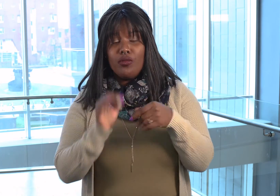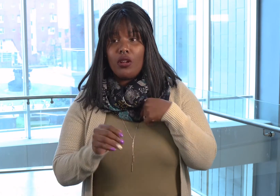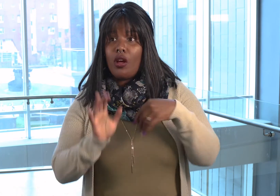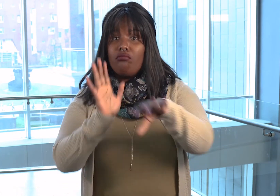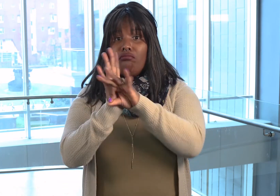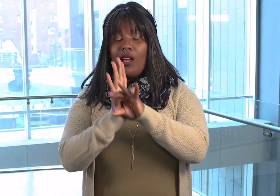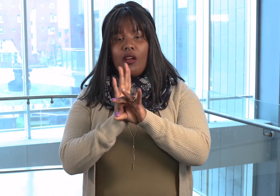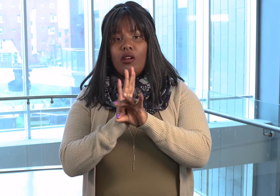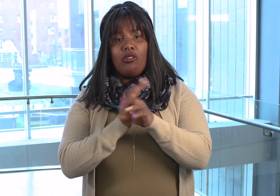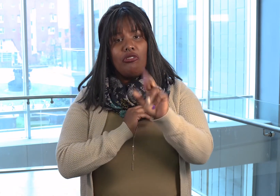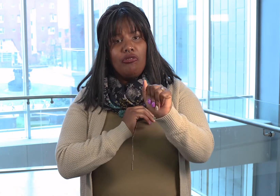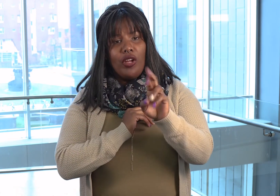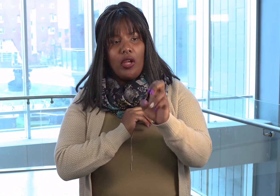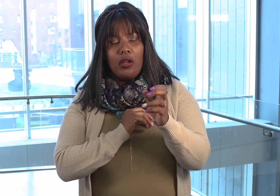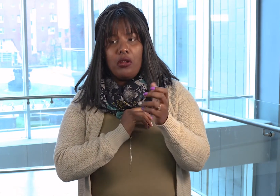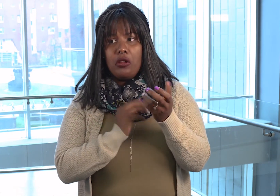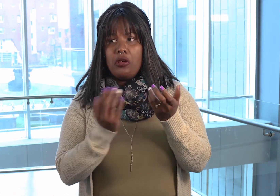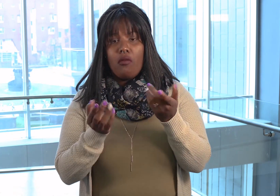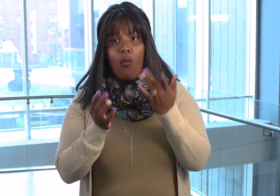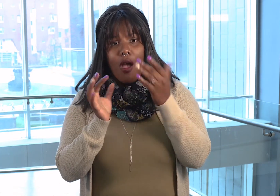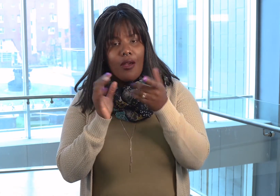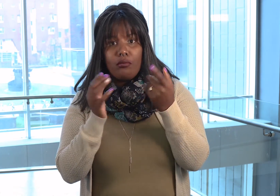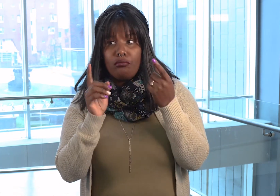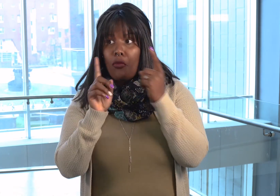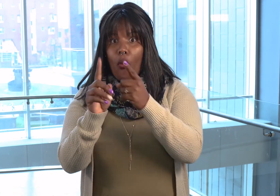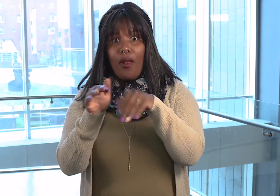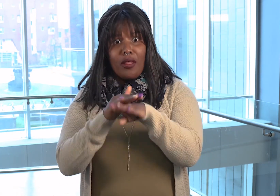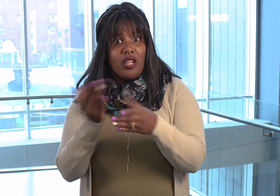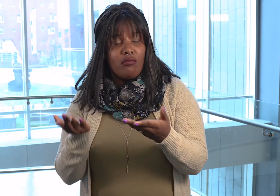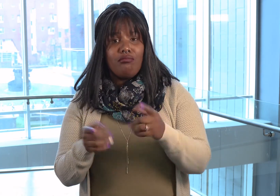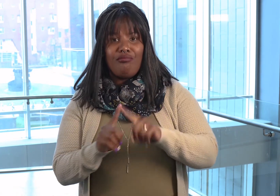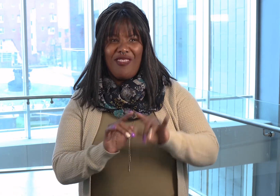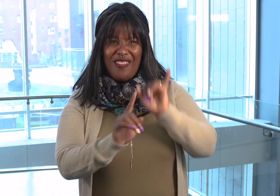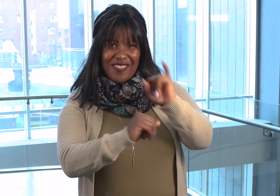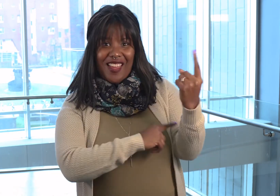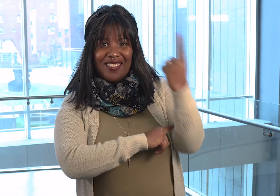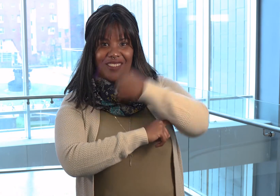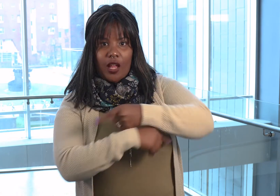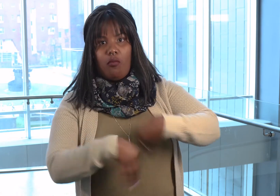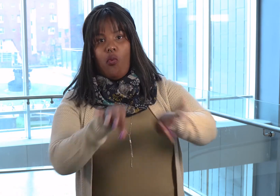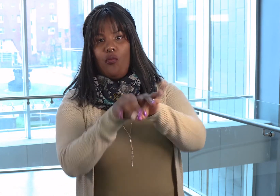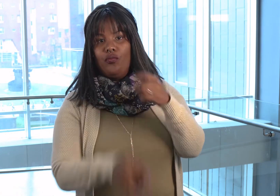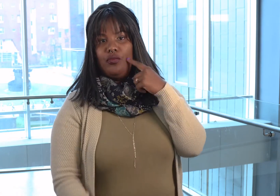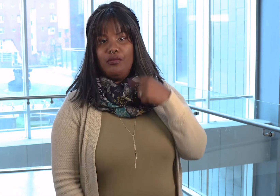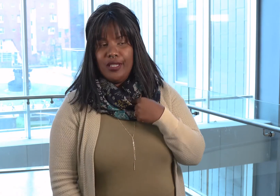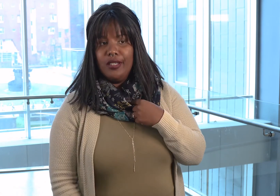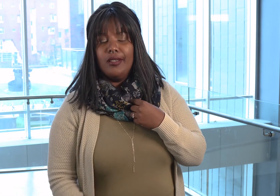porque el objetivo principal es simplemente el acceso, pero en este día importante, como mujer negra,